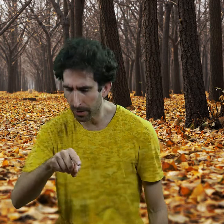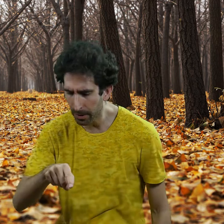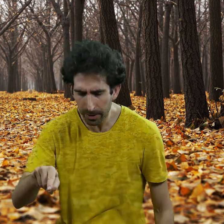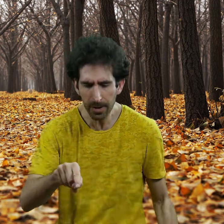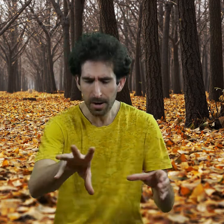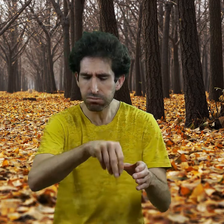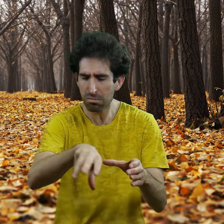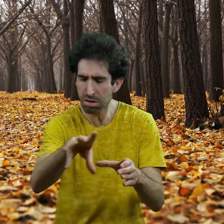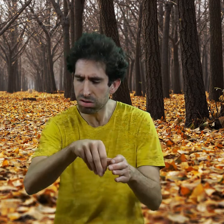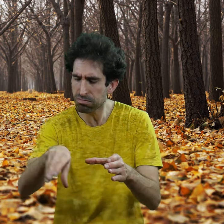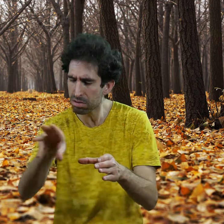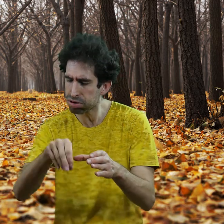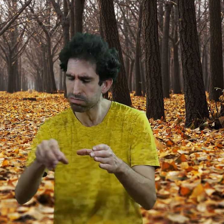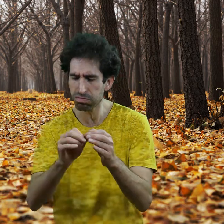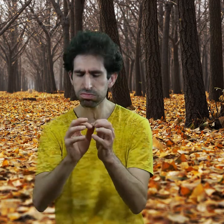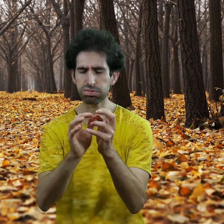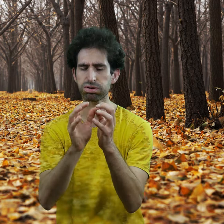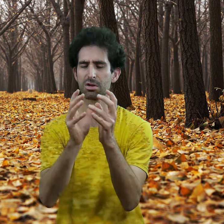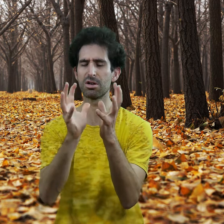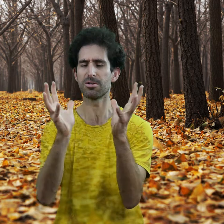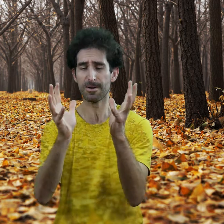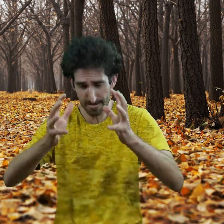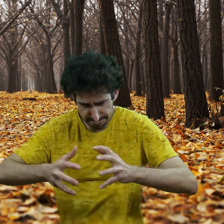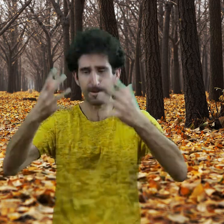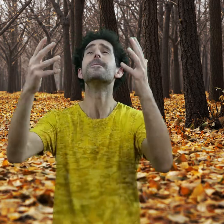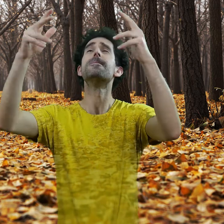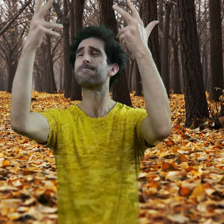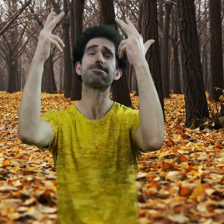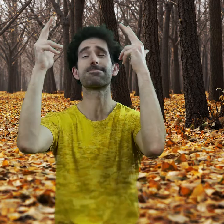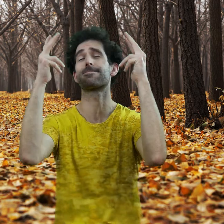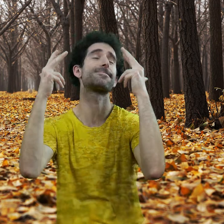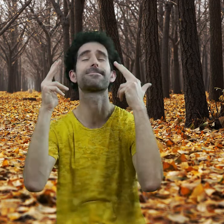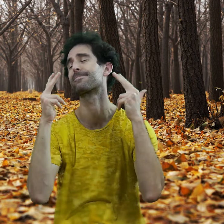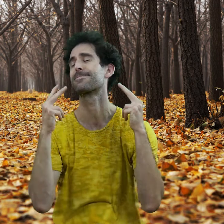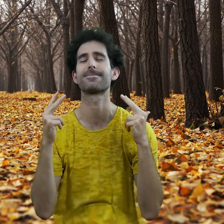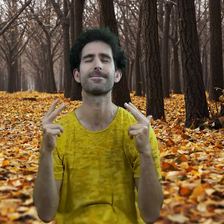Je les ramasse et les regroupe entre mes mains puis je les jette en l'air.